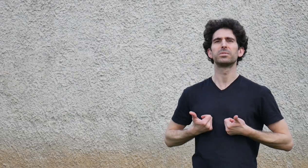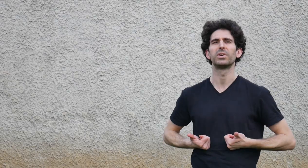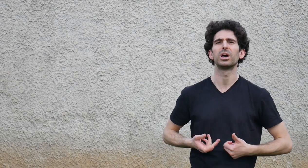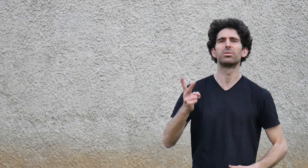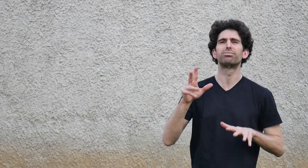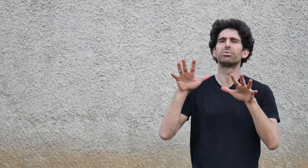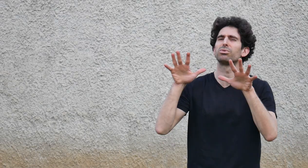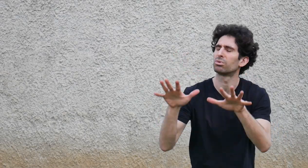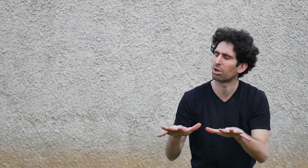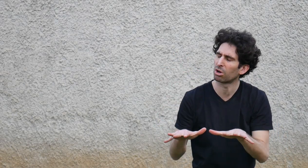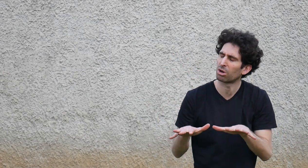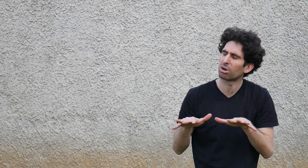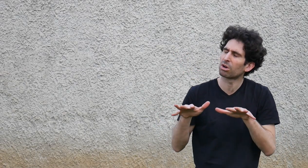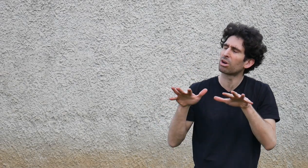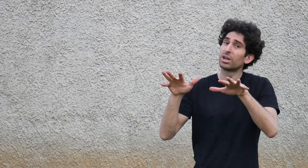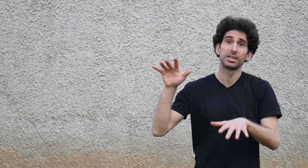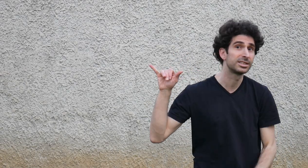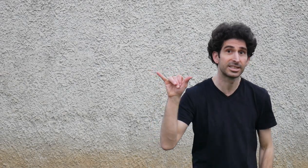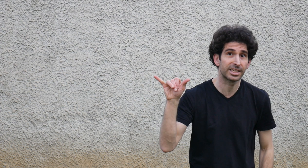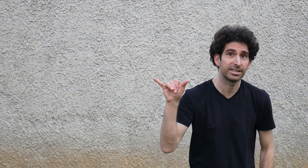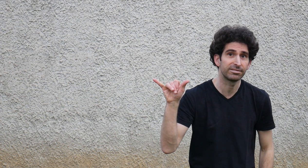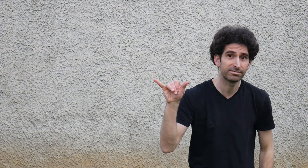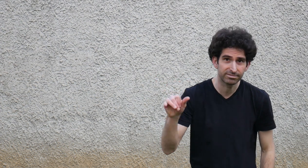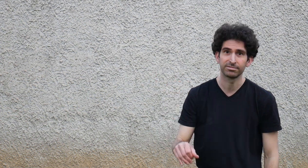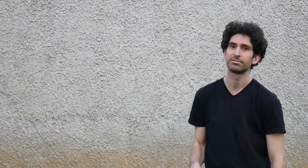Le mammifère le plus lent, c'est qui ?